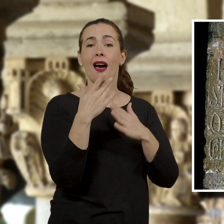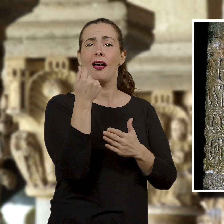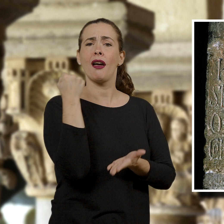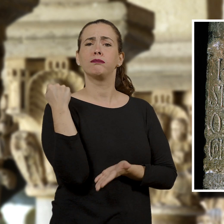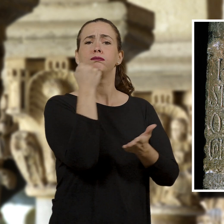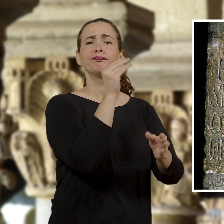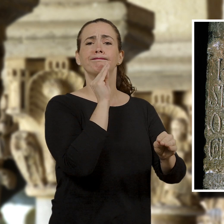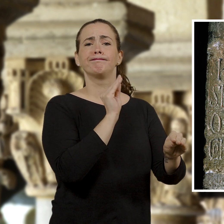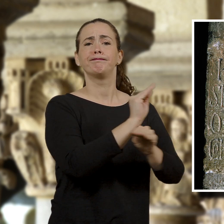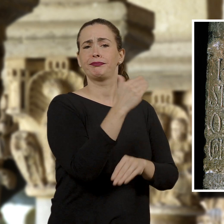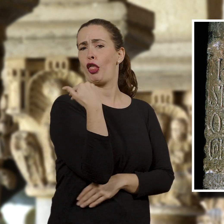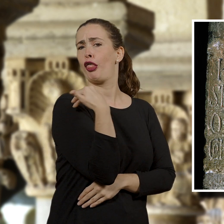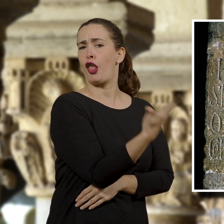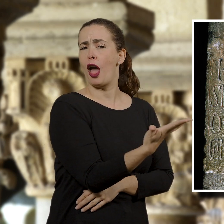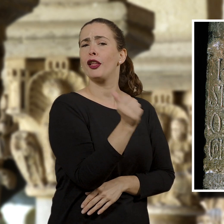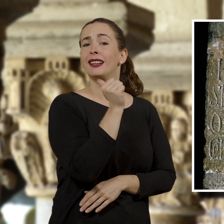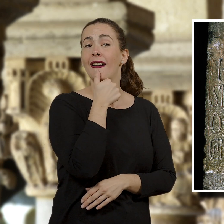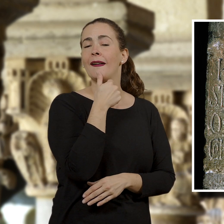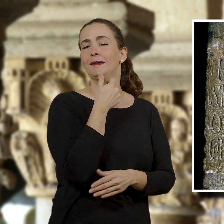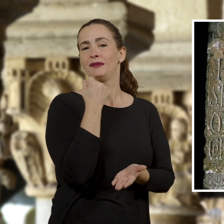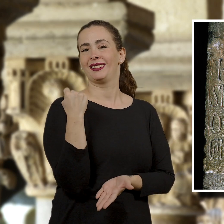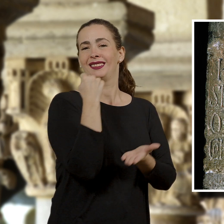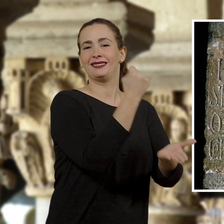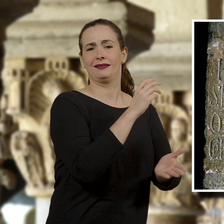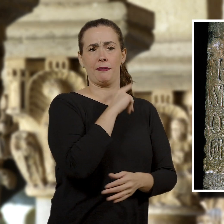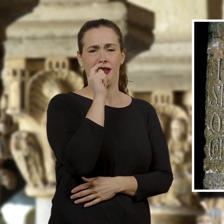gràcies a una donació testamentària de Guillem de Claramunt,